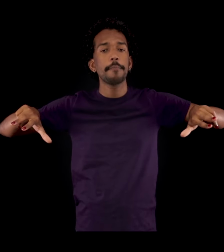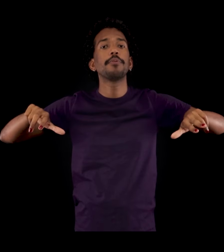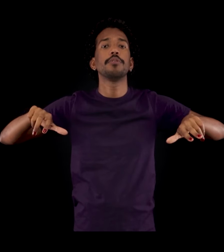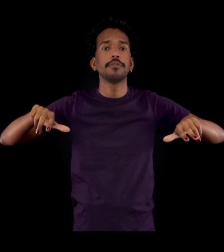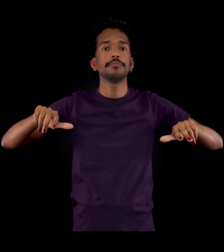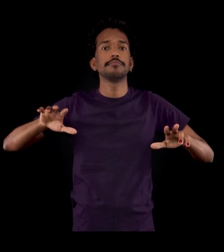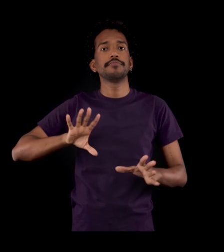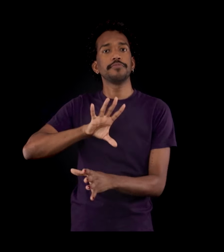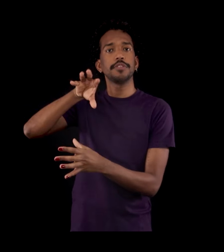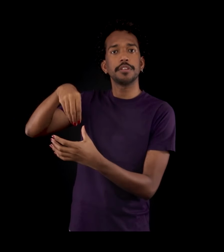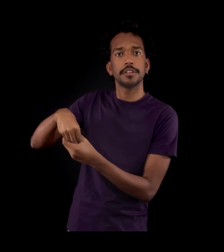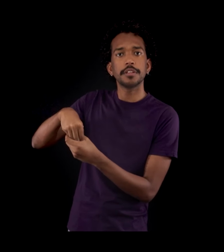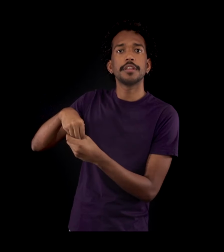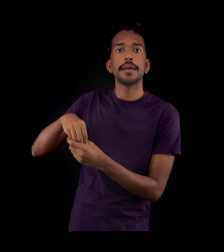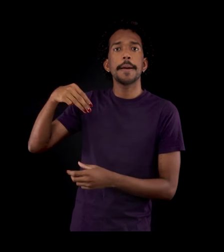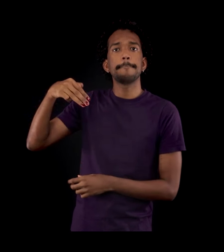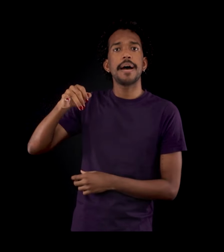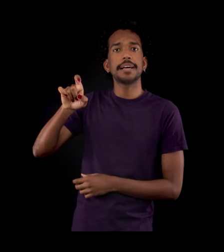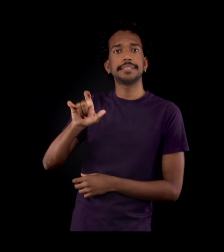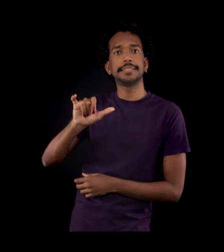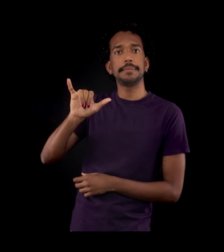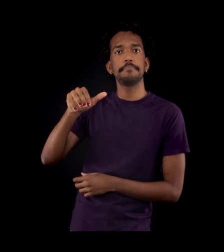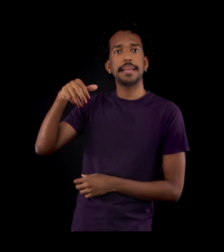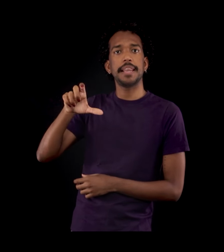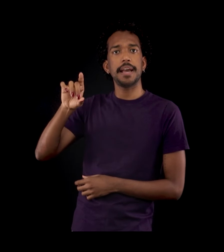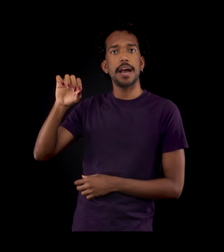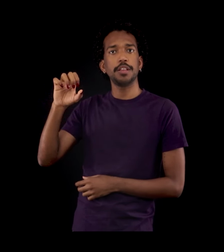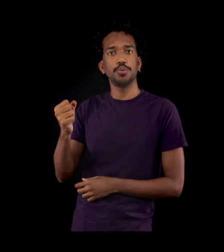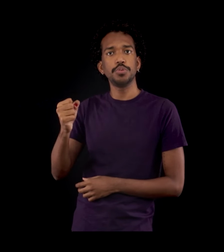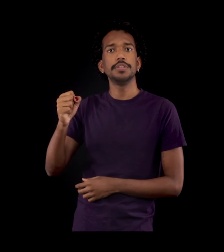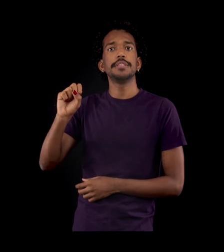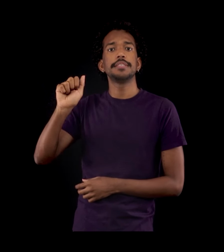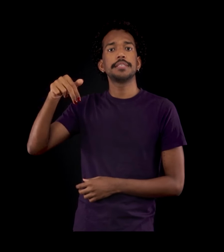Deoscóredes Maximiliano dos Santos, mestre Didi.